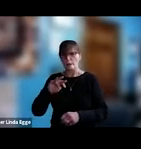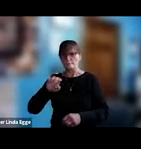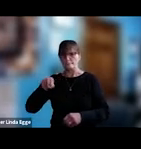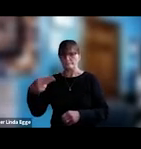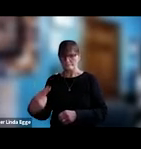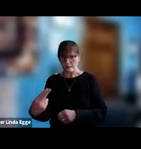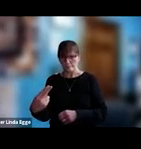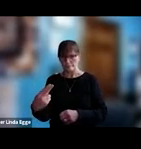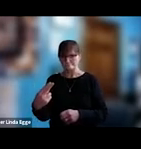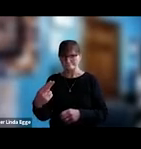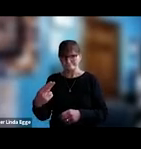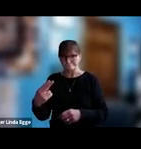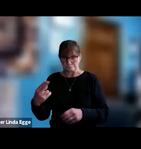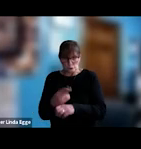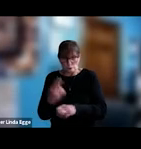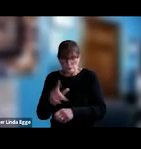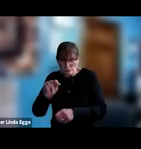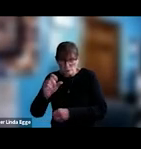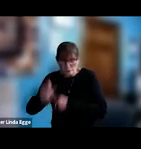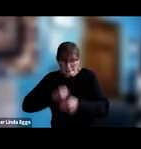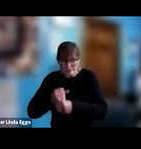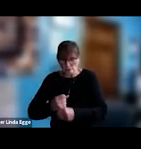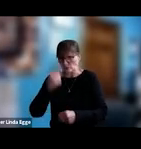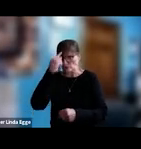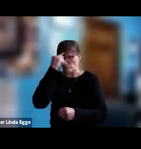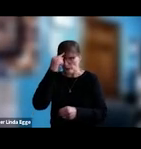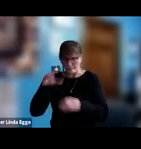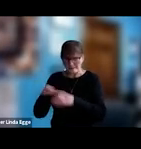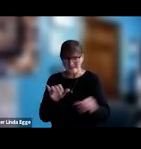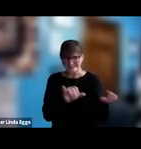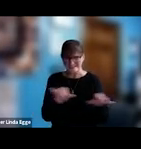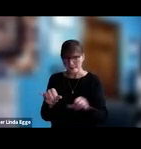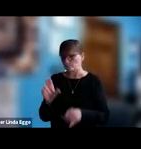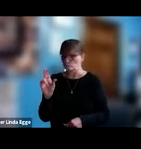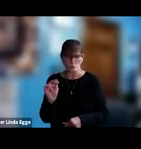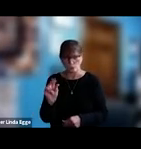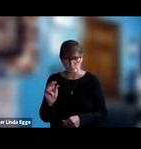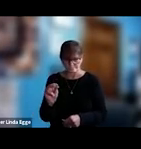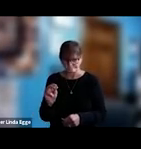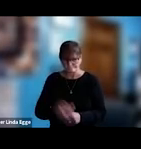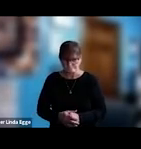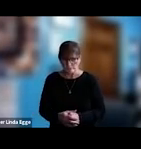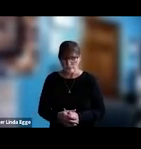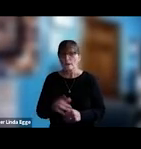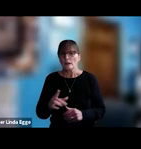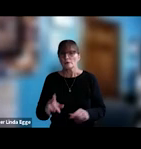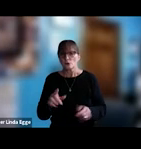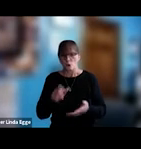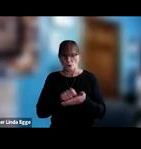El cerebro ya no tiene el mismo aspecto. El cerebro ya no actúa igual. Y entonces la redactora también agregó: